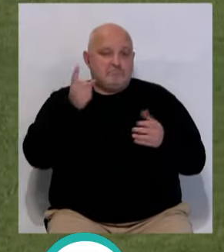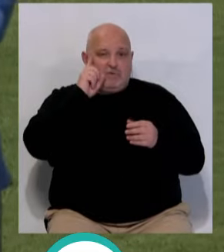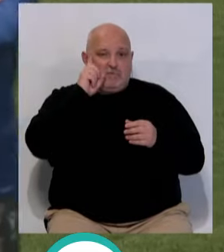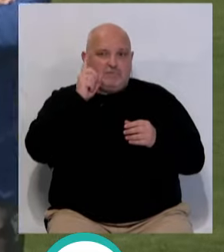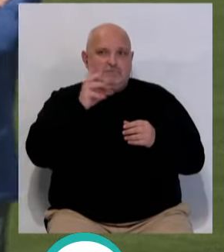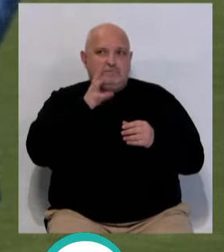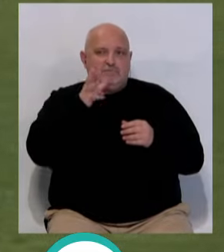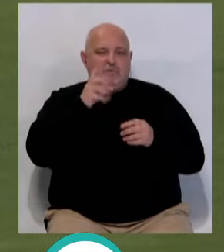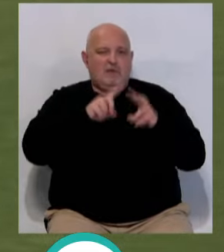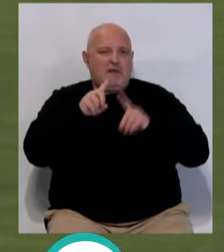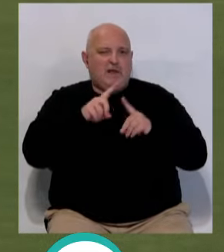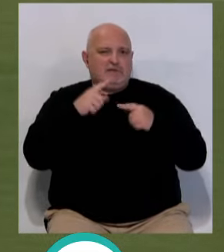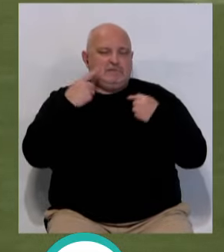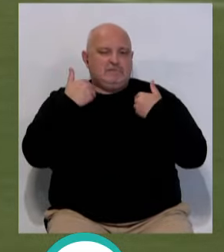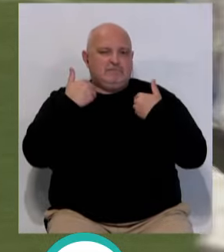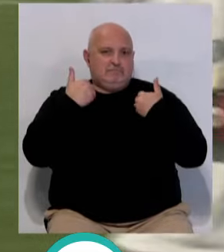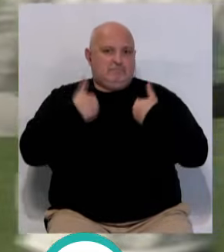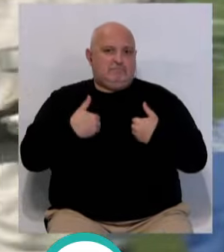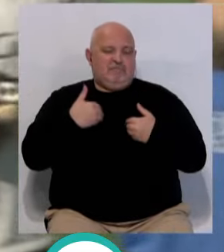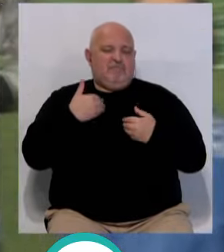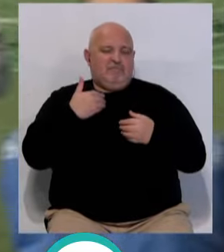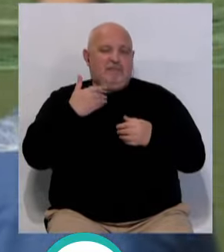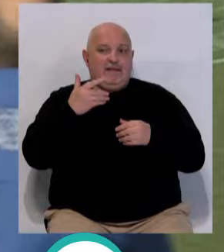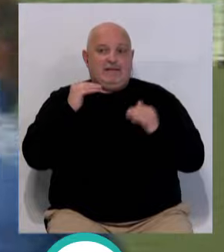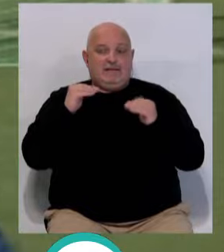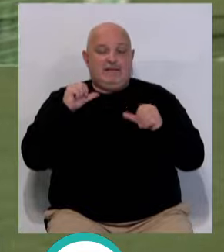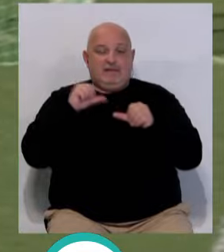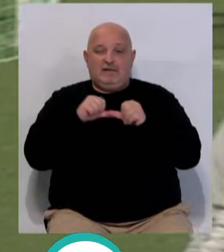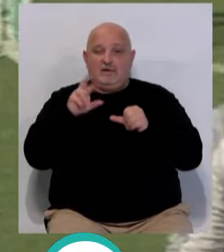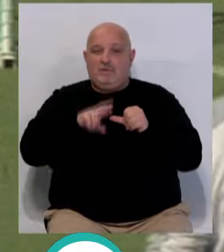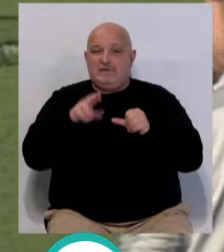de inconveniente Lo cierto es que durante esta temporada y después de recuperarse de esa grave